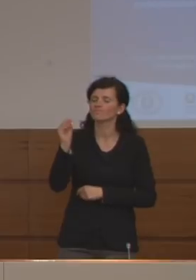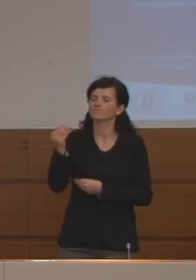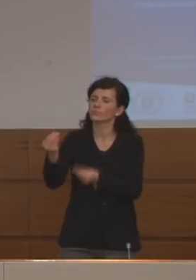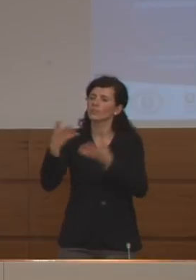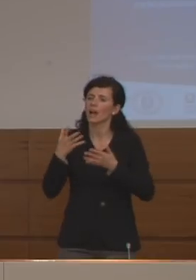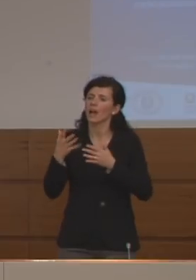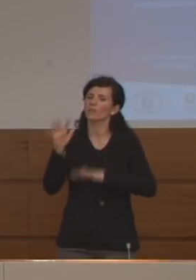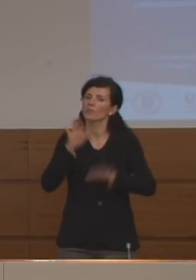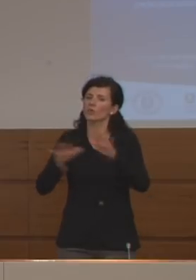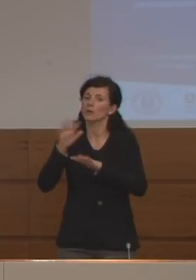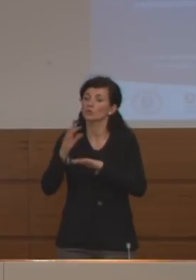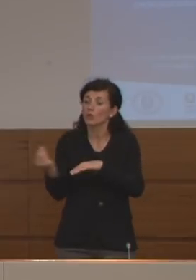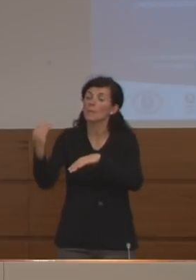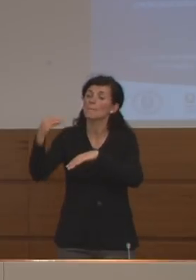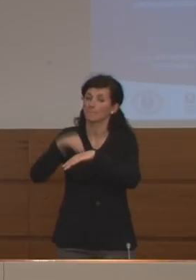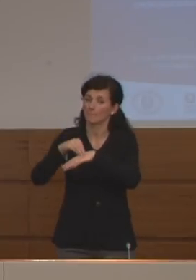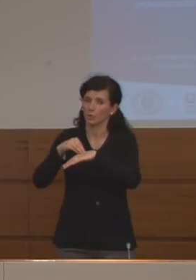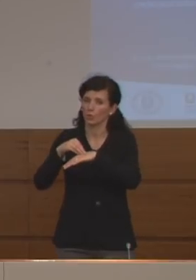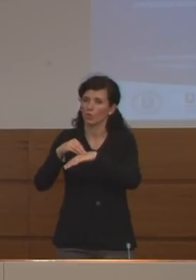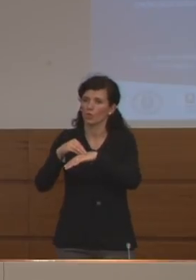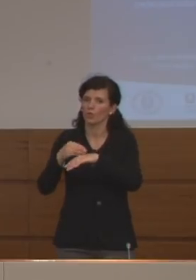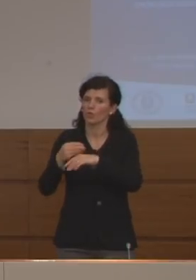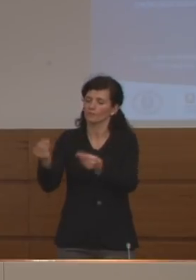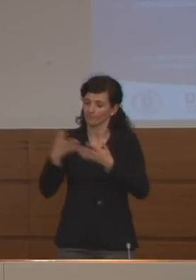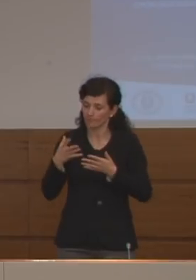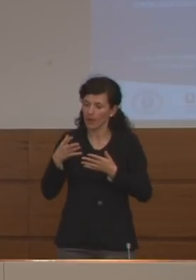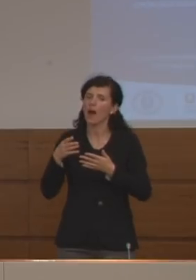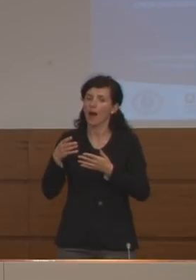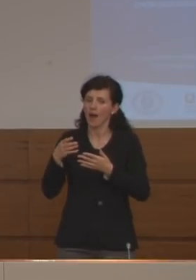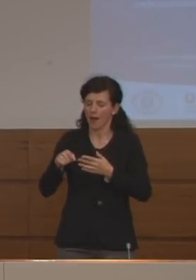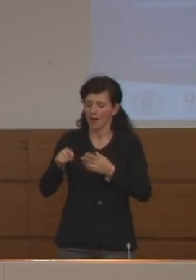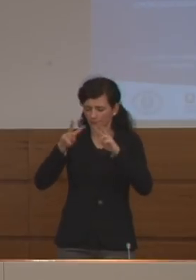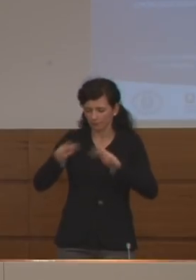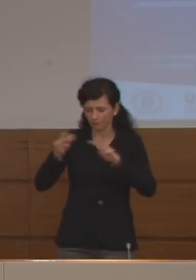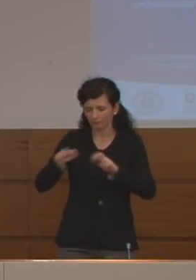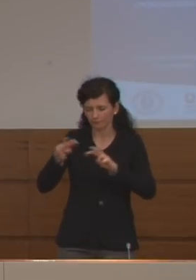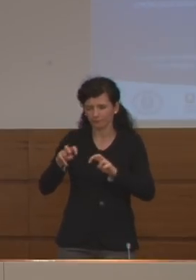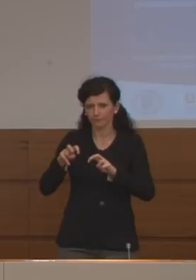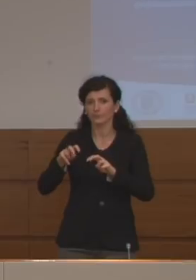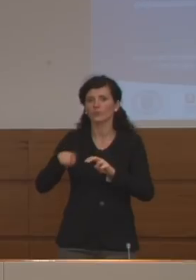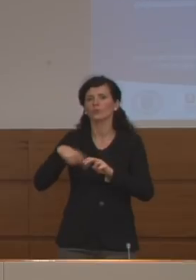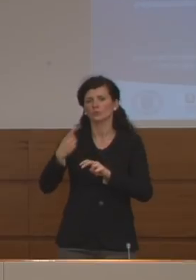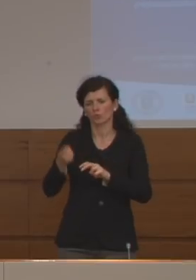a quanto era stato fornito, per arrivare poi all'approvazione.